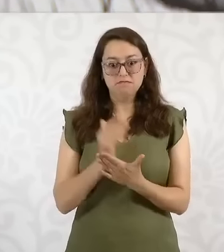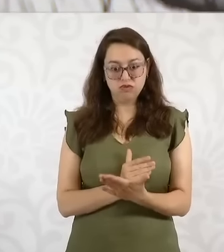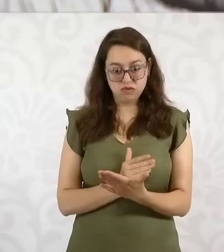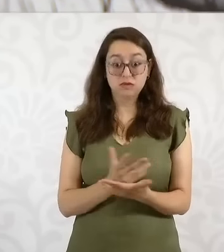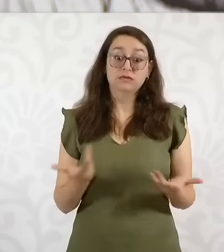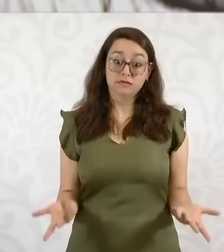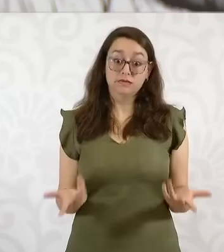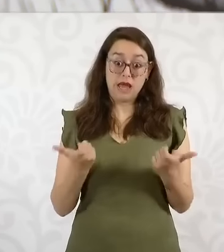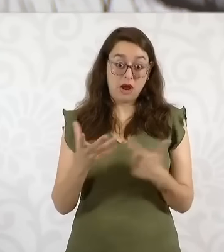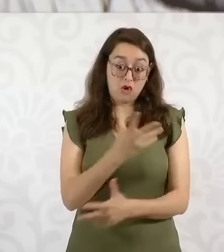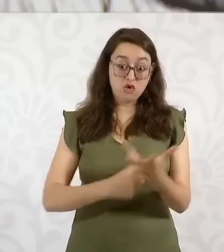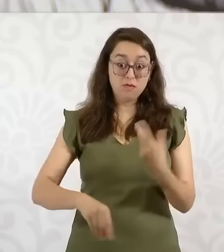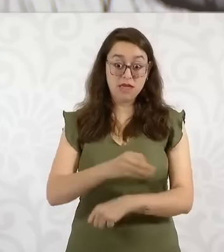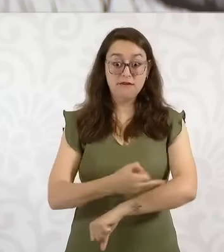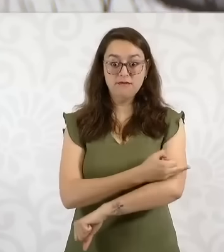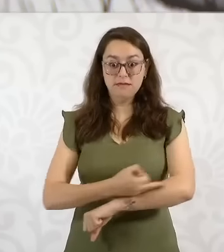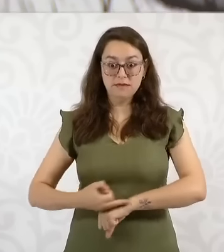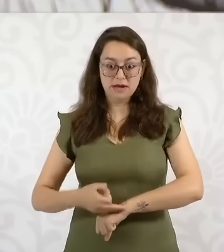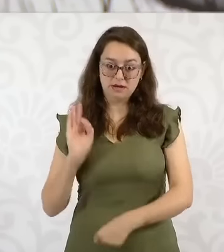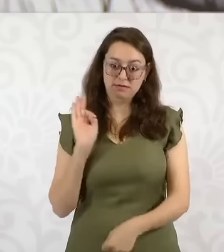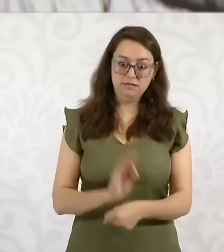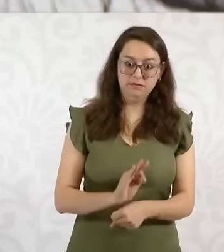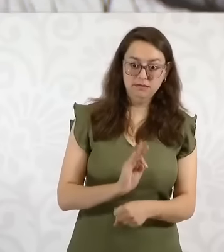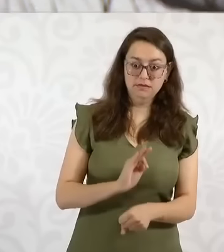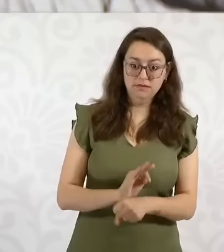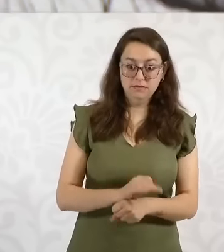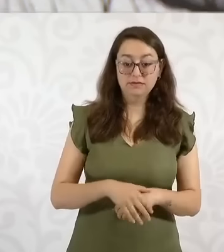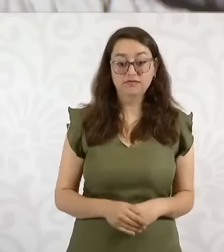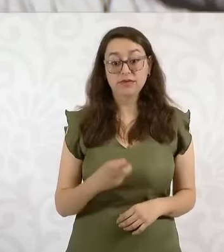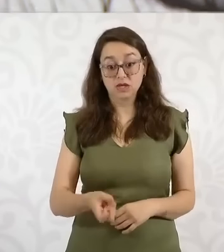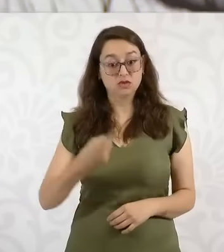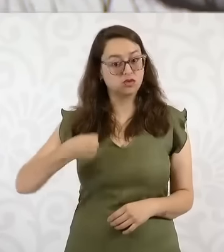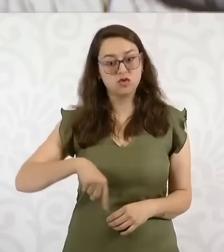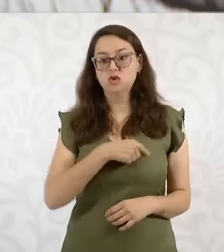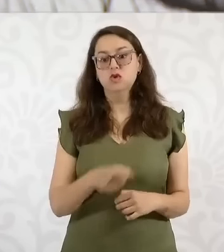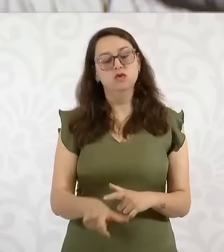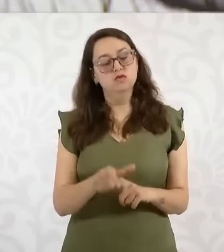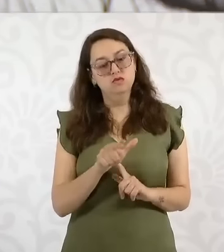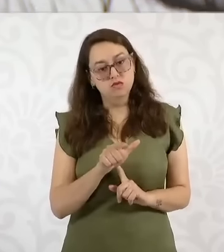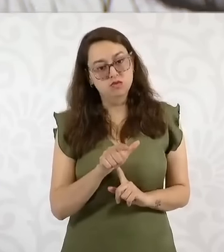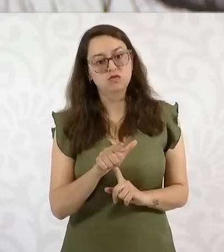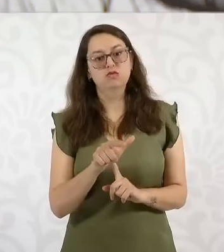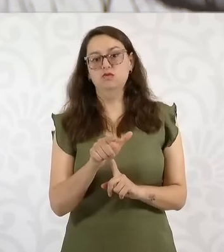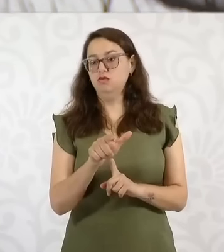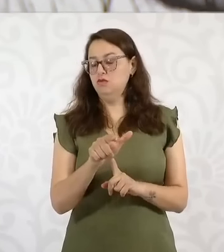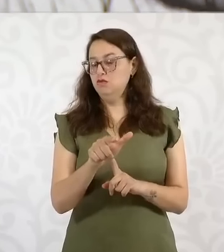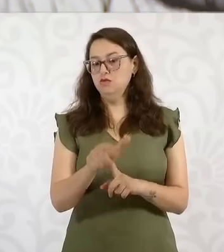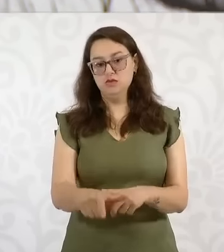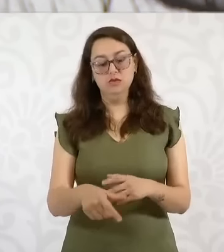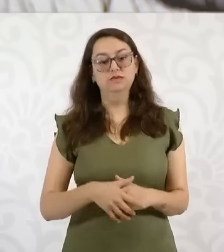las que menos tienen. Entonces, vamos a seguir haciéndolo. E si es que eh el incremento en el